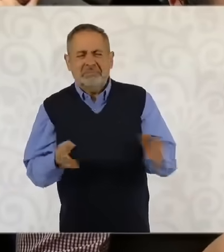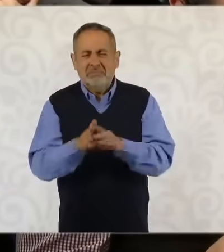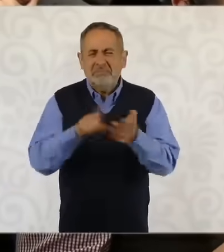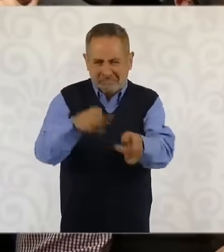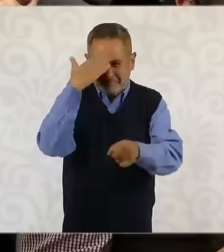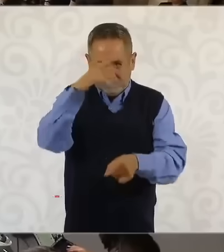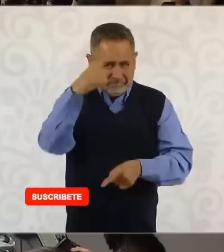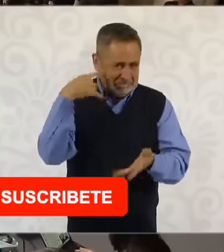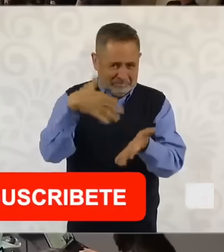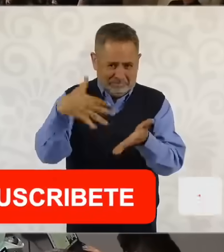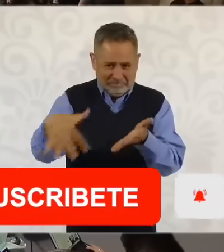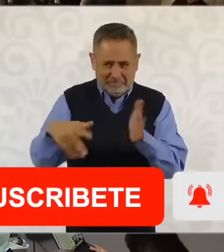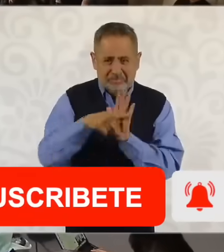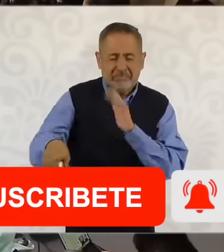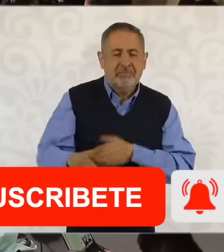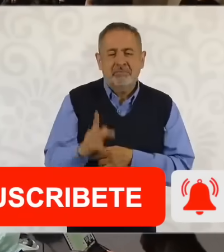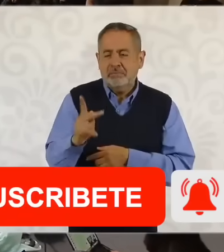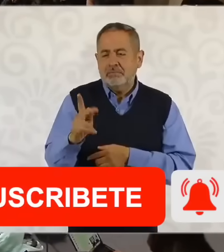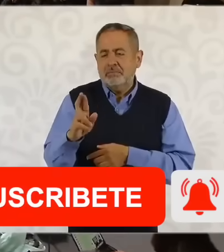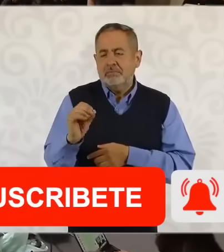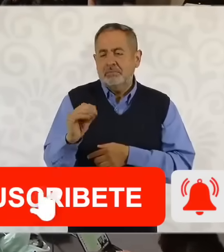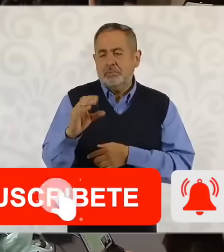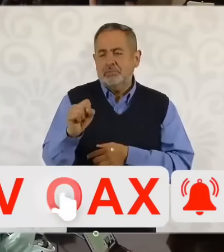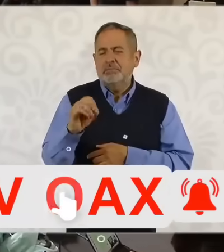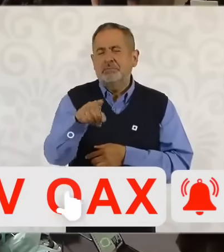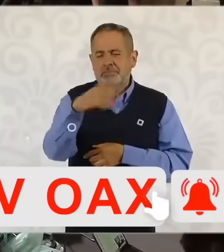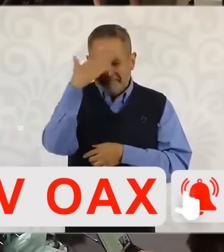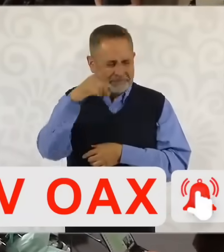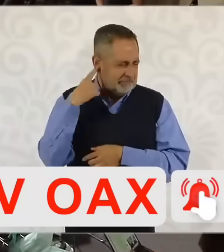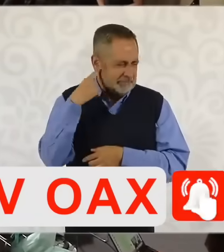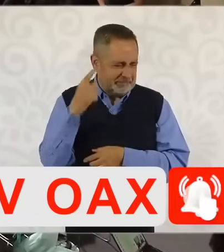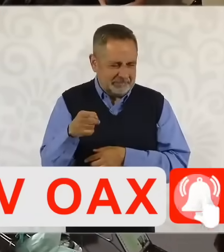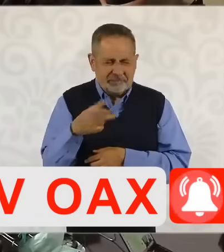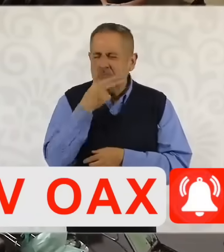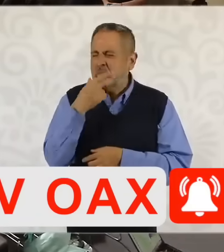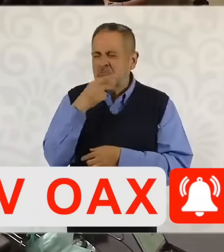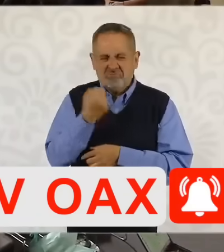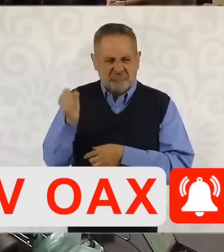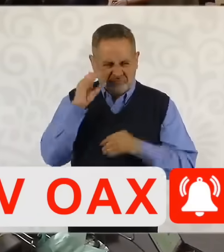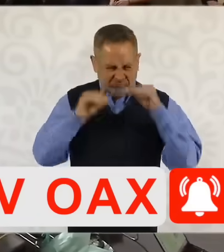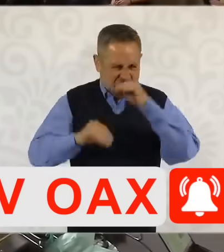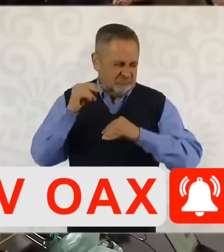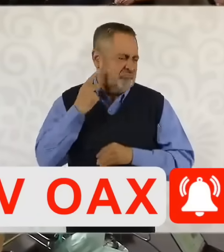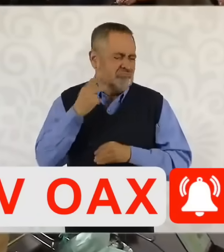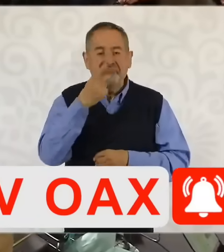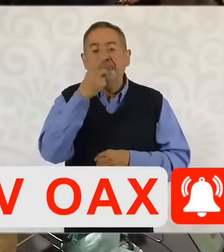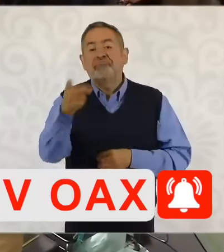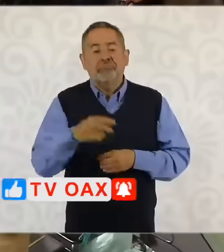lo leyó también en proceso este señor analista en políticas públicas que dice que se está gestando